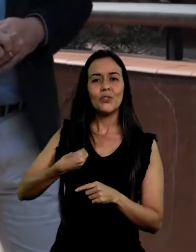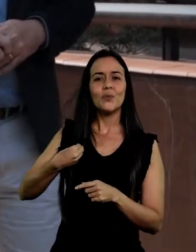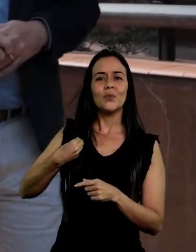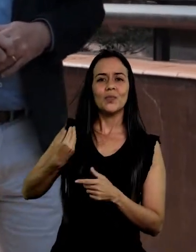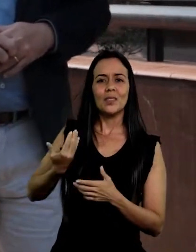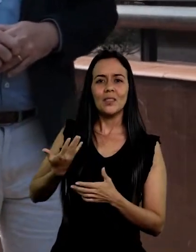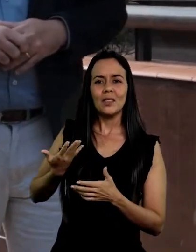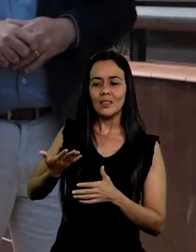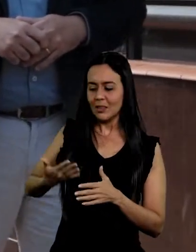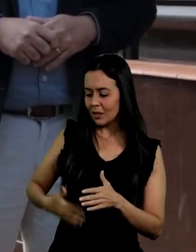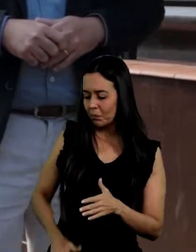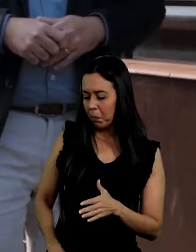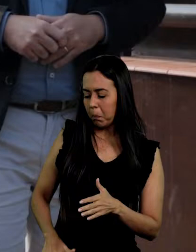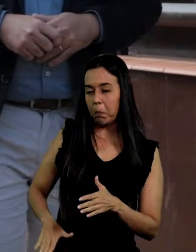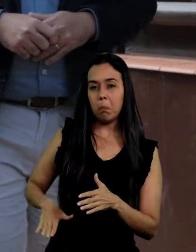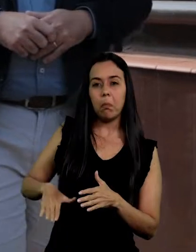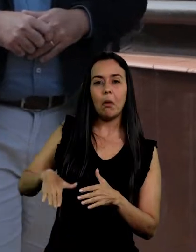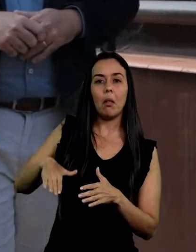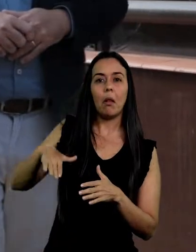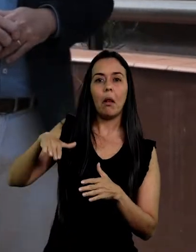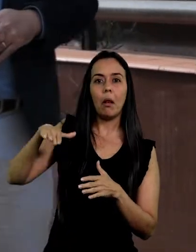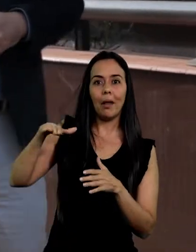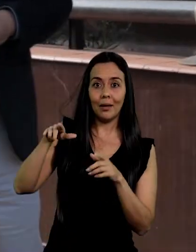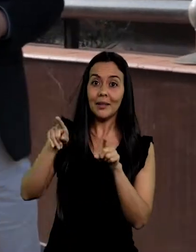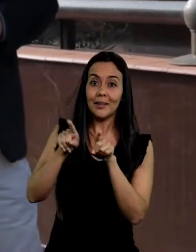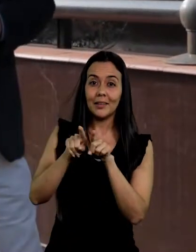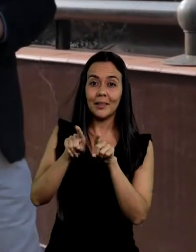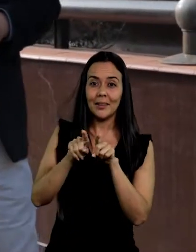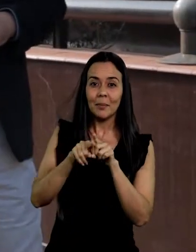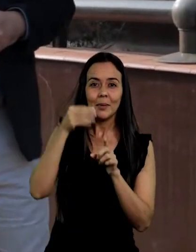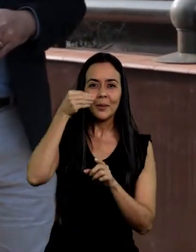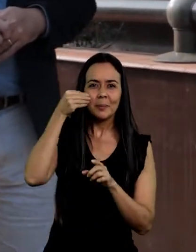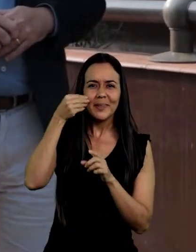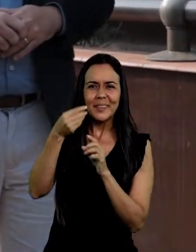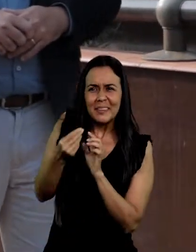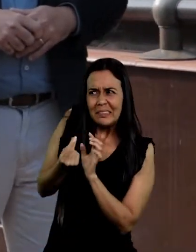quando a gente tava ainda dividindo cavernas nas savanas, né?